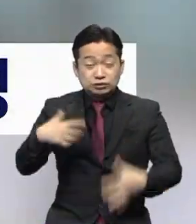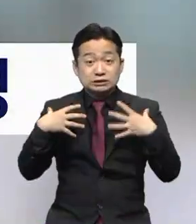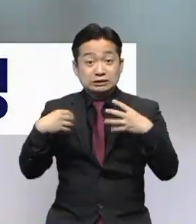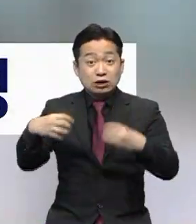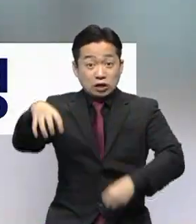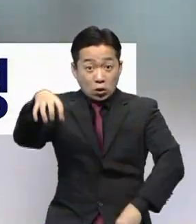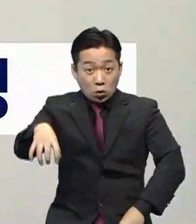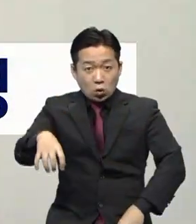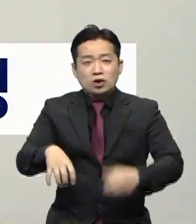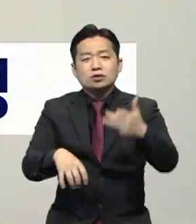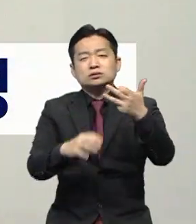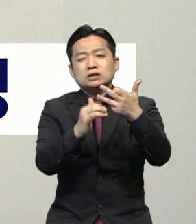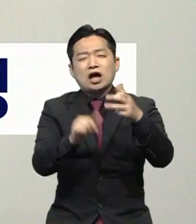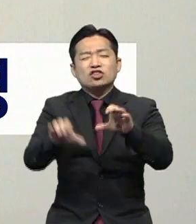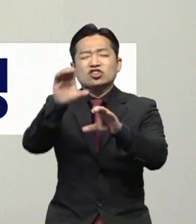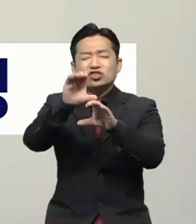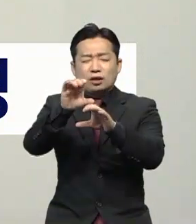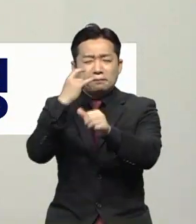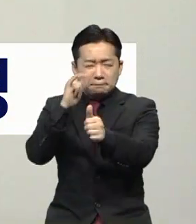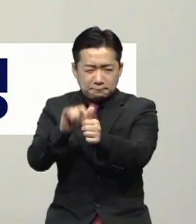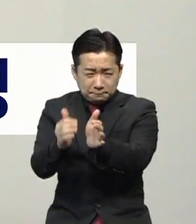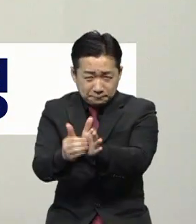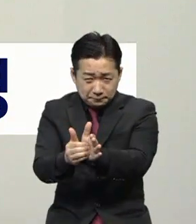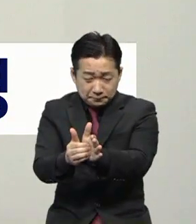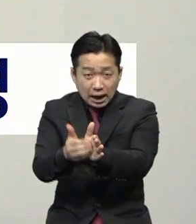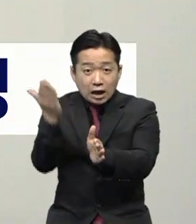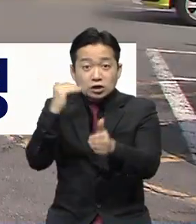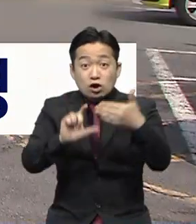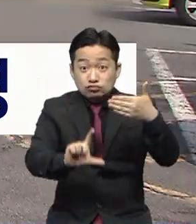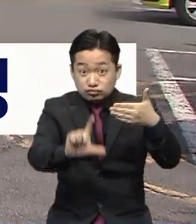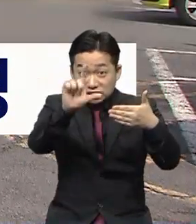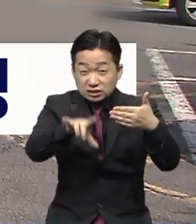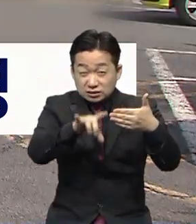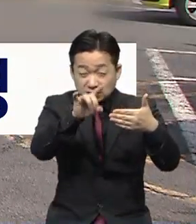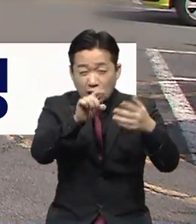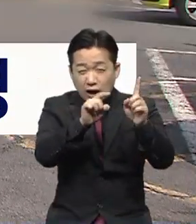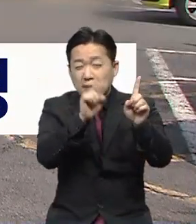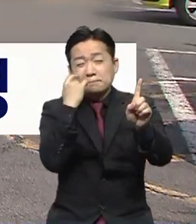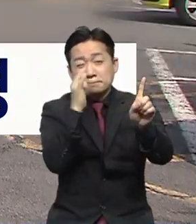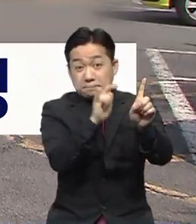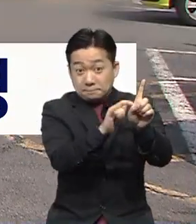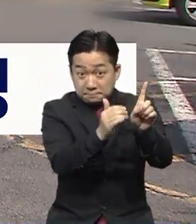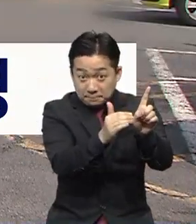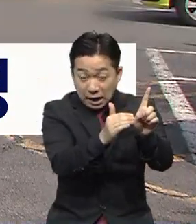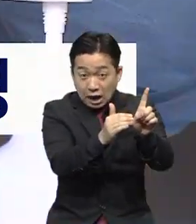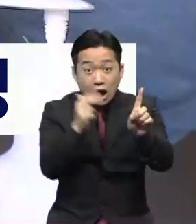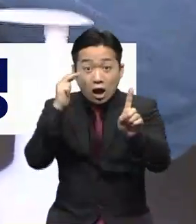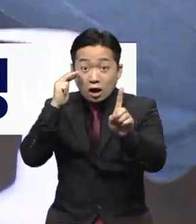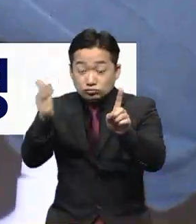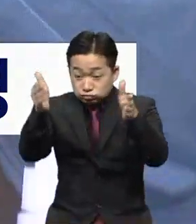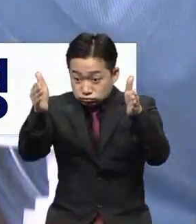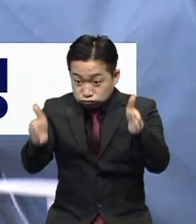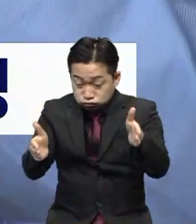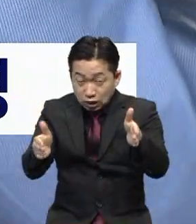추가로 나왔습니다. 지난 9일 첫 감염 사례가 나오고 일주일도 되지 않아 확진자가 150명까지 늘었습니다.